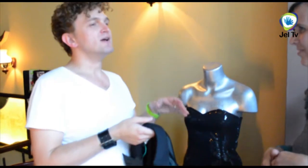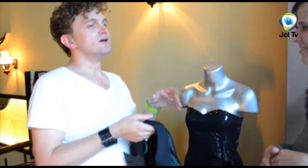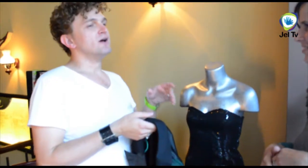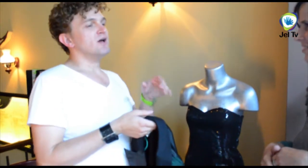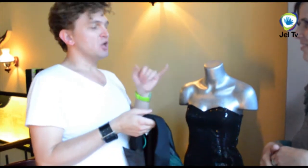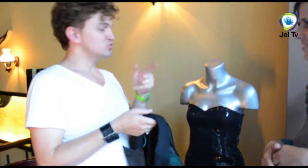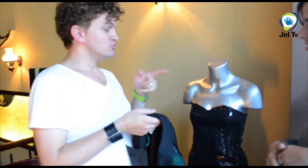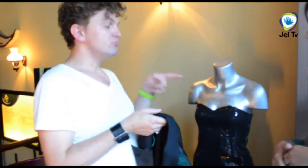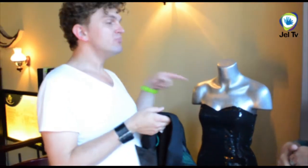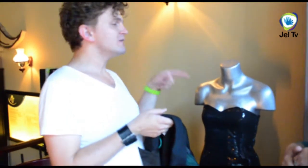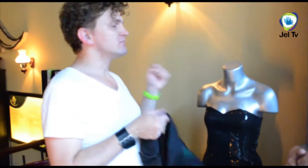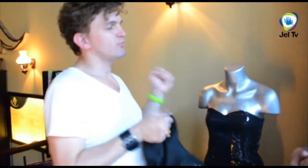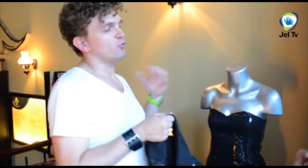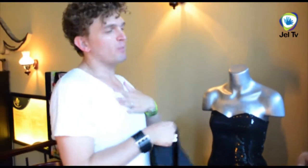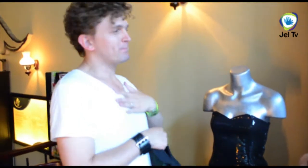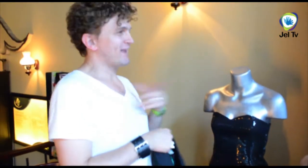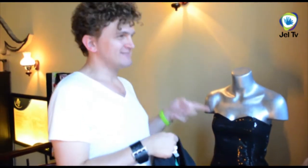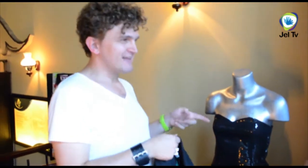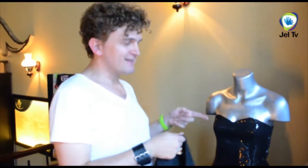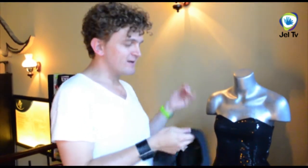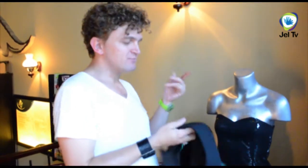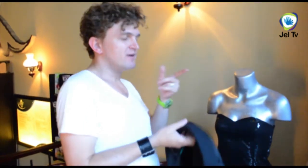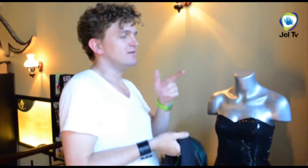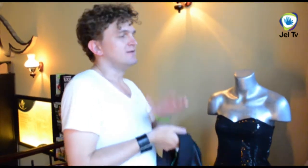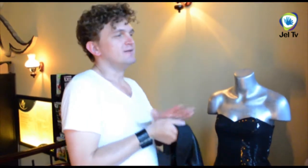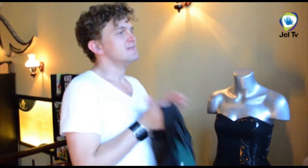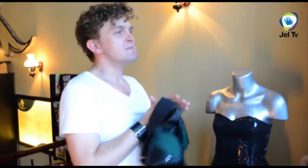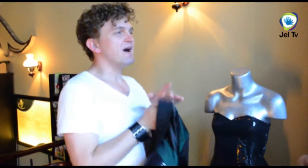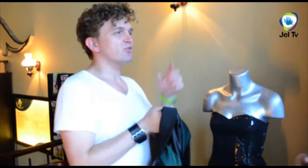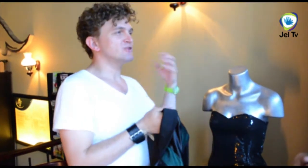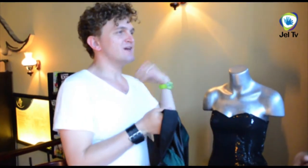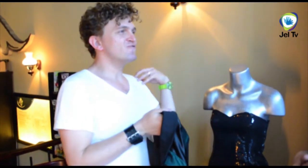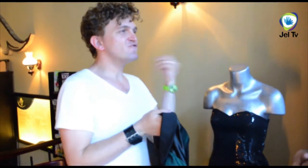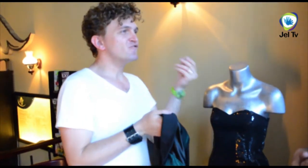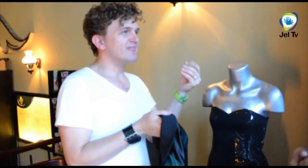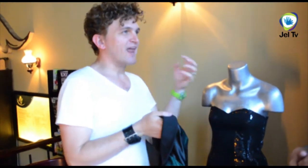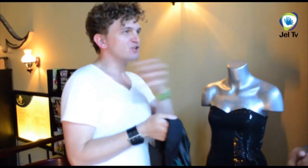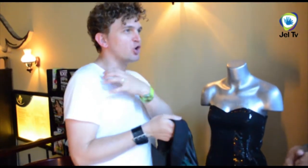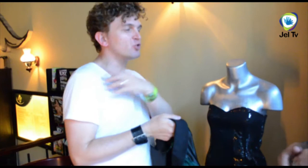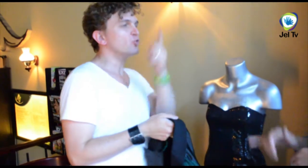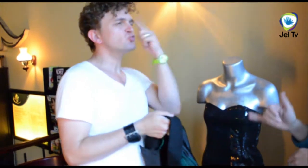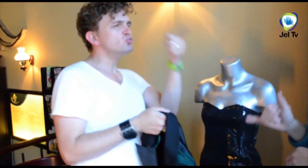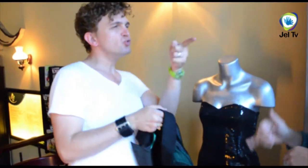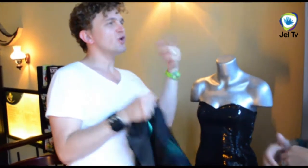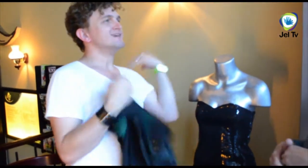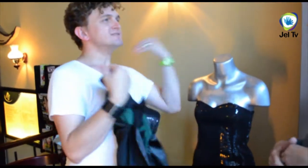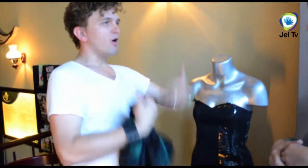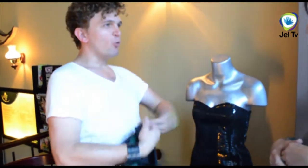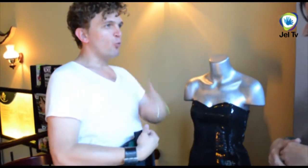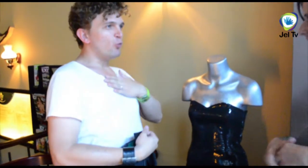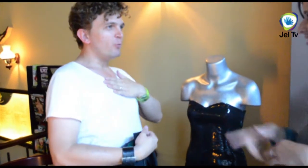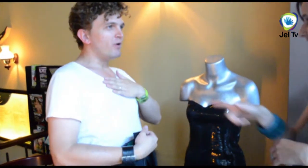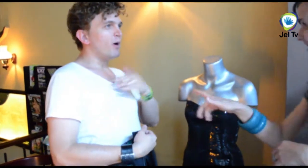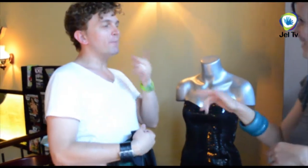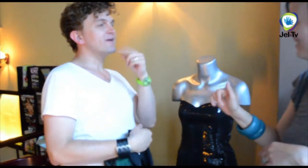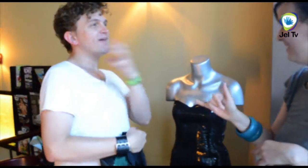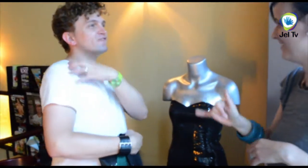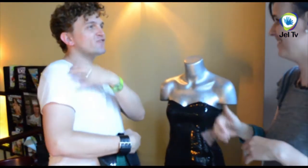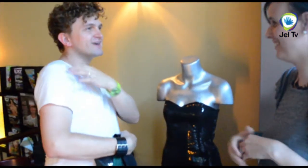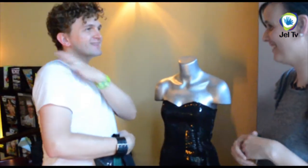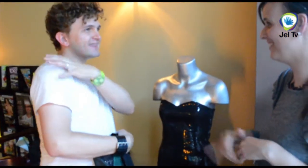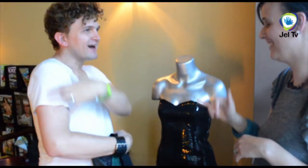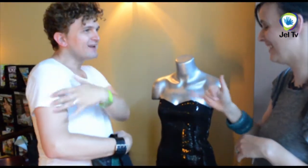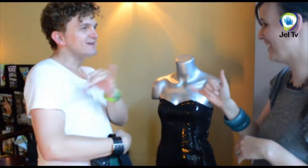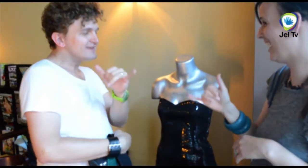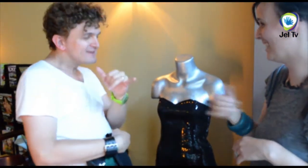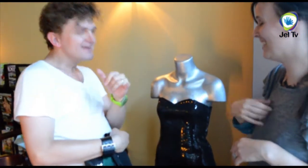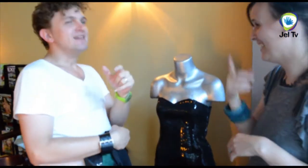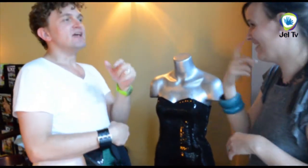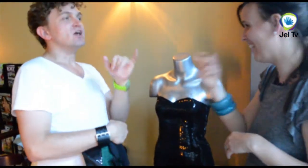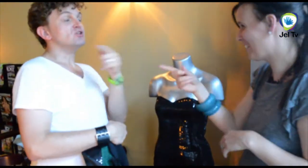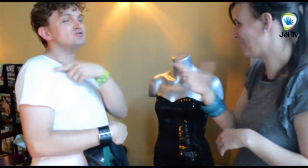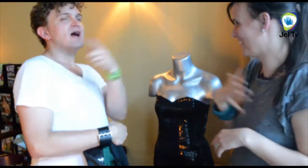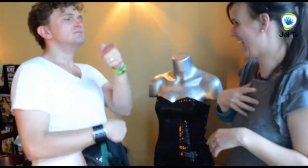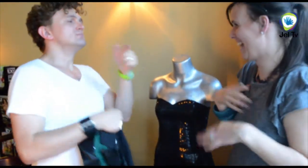És ezt nagyon megszerette, mert imádja az ilyen fényes zakót, ami rajtam volt.